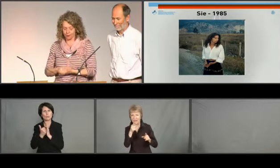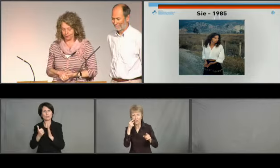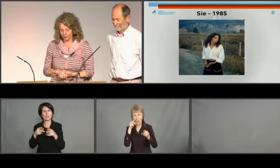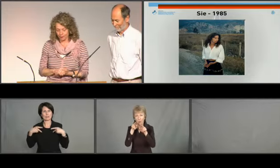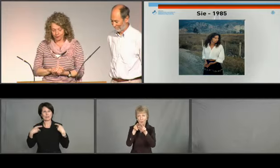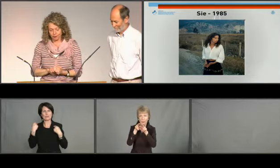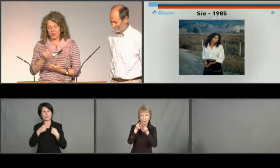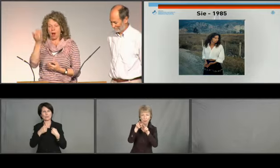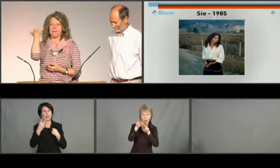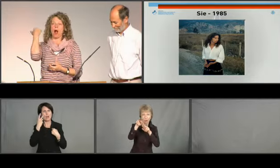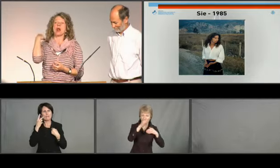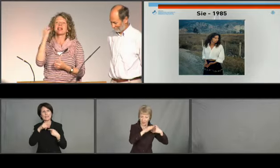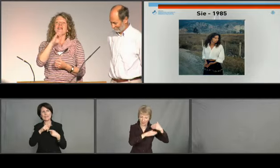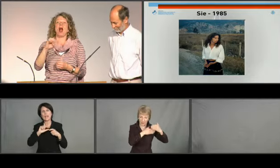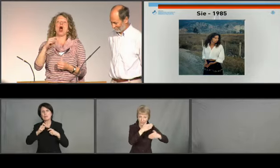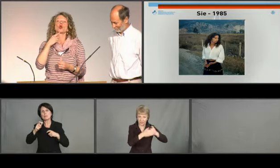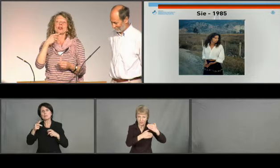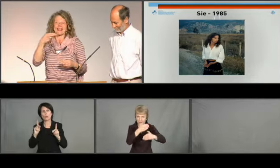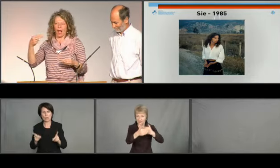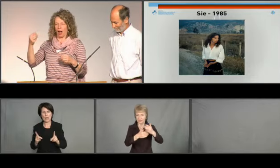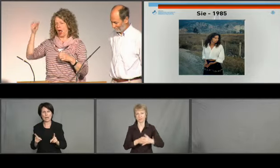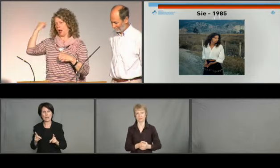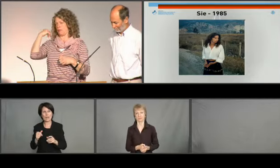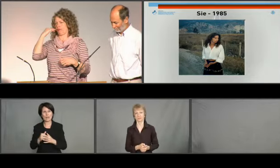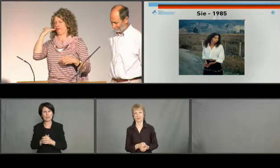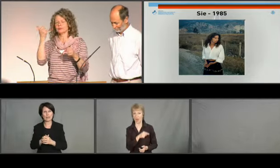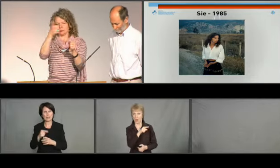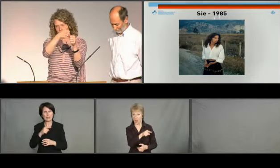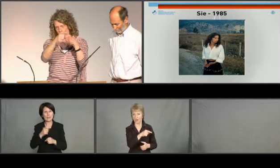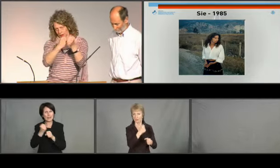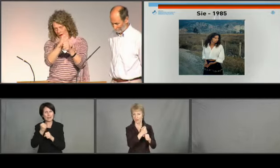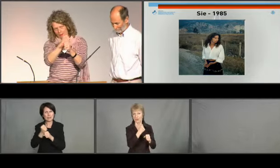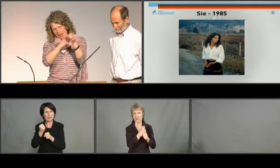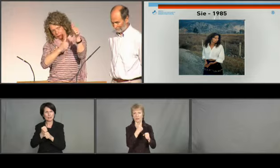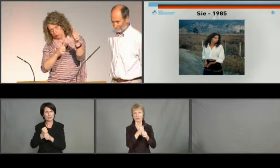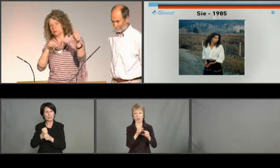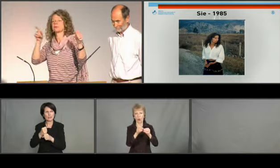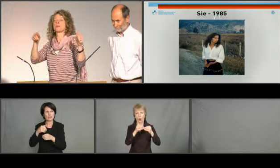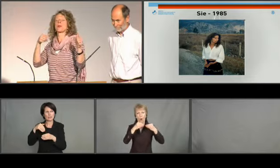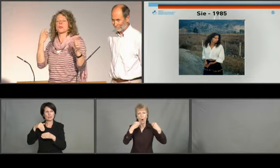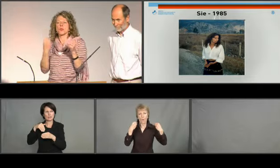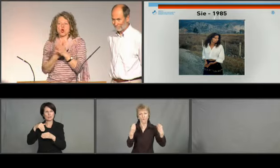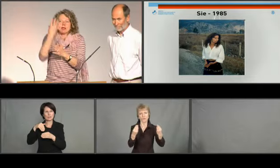damals noch unter Eva Hüttinger war sie Sozialarbeiterin. Sie war ganz neu in diesem Bereich und hatte